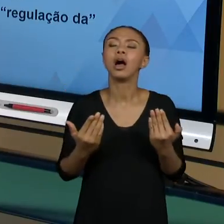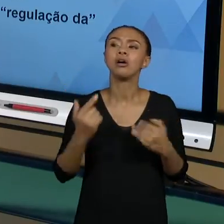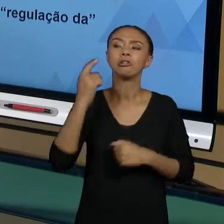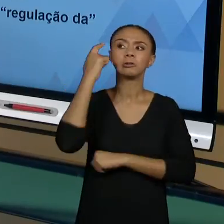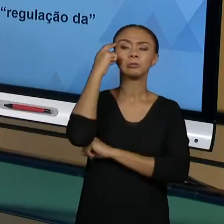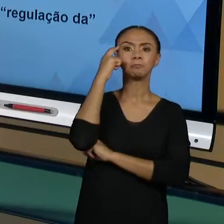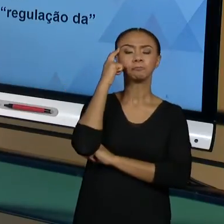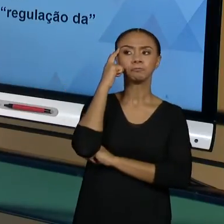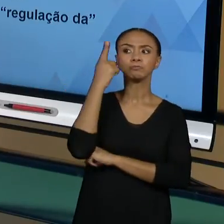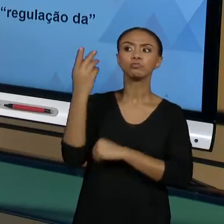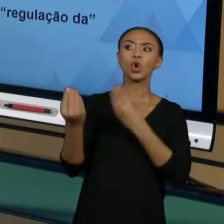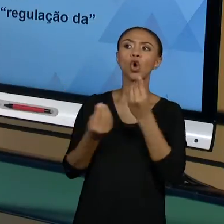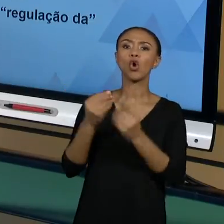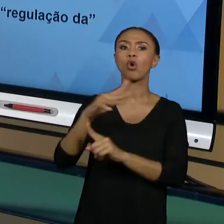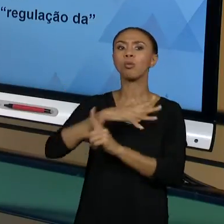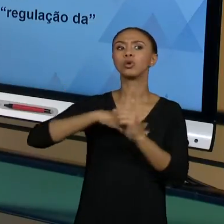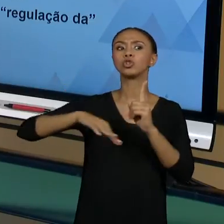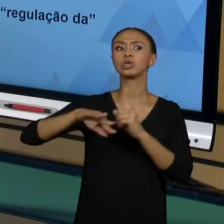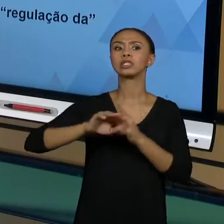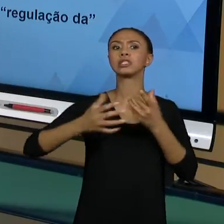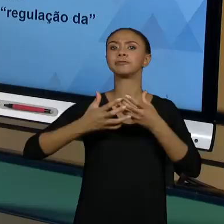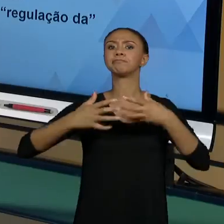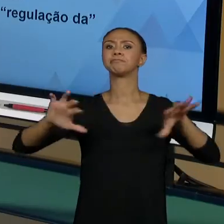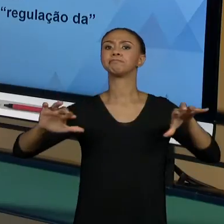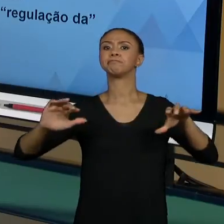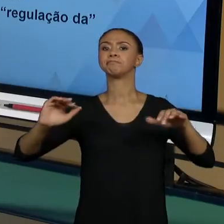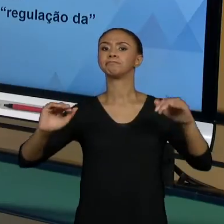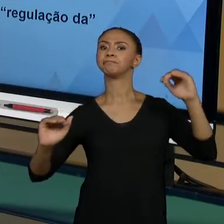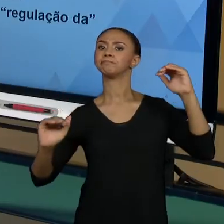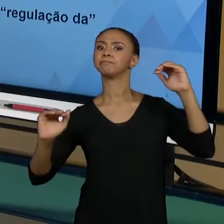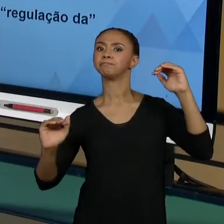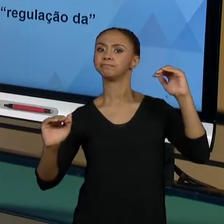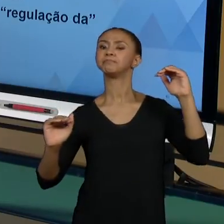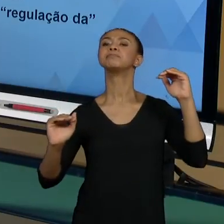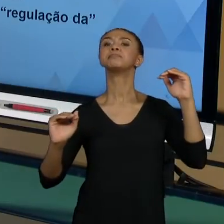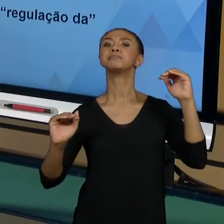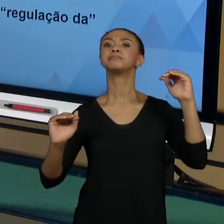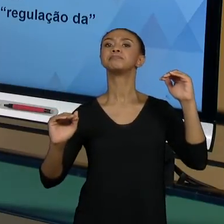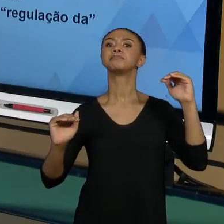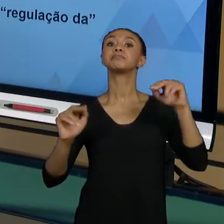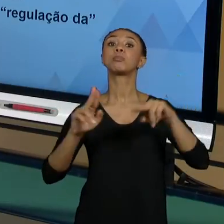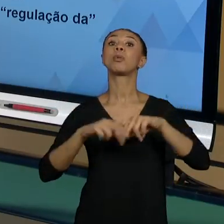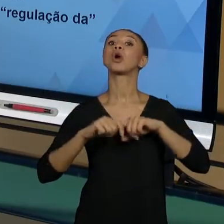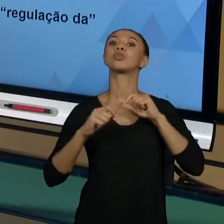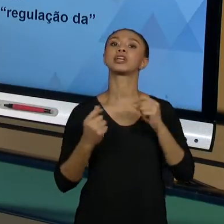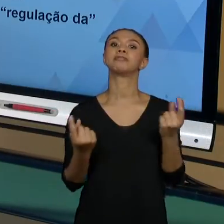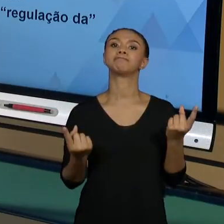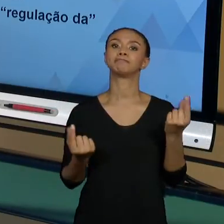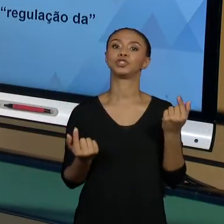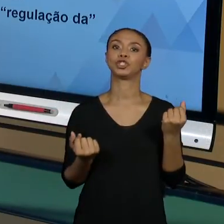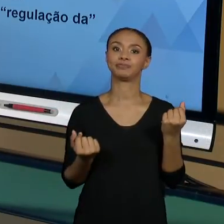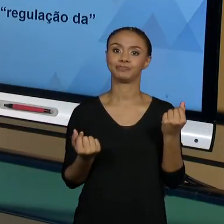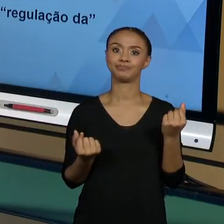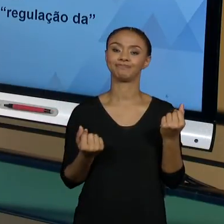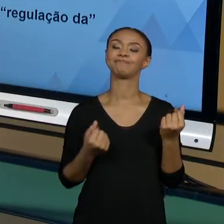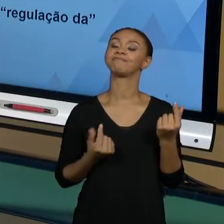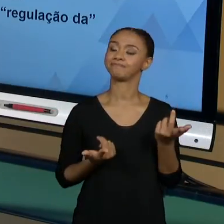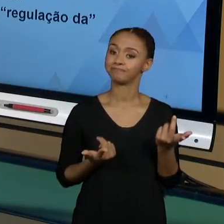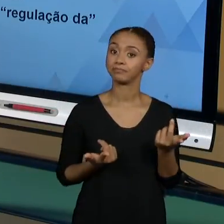SOCIAL, UMA DIVISÃO RESTRITA À QUESTÃO ECONÔMICA. ELES VÃO, DESDE O COMEÇO, APRESENTAR COMO